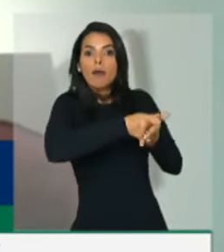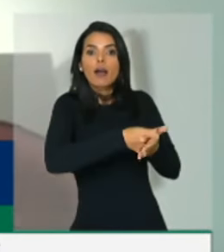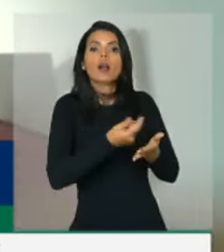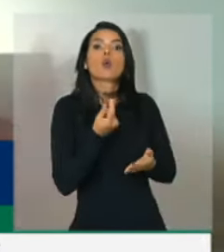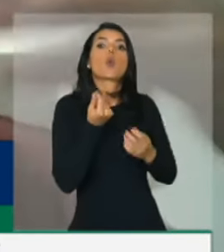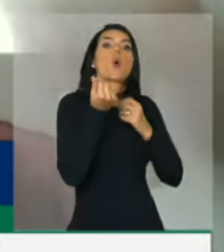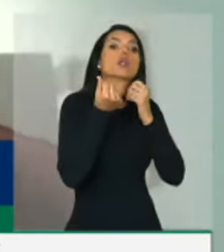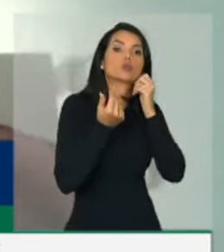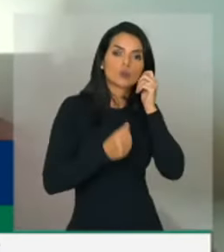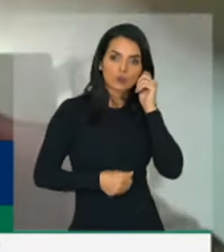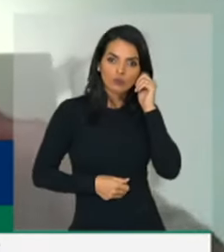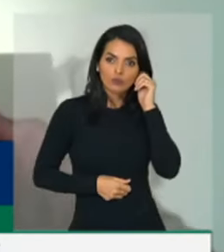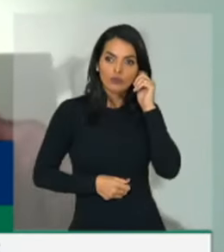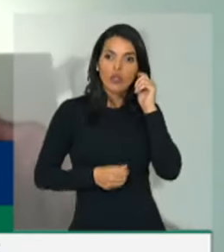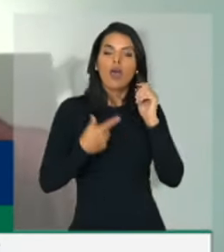UM VALOR MAIOR DO QUE A TABELA